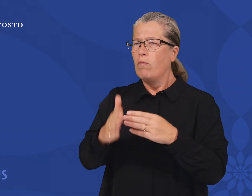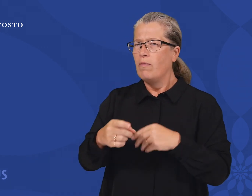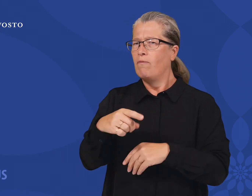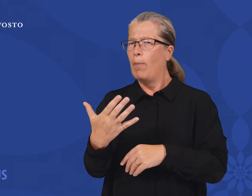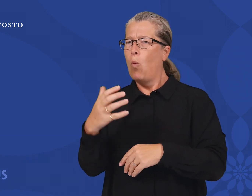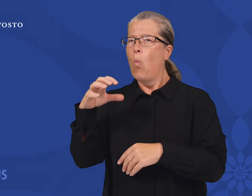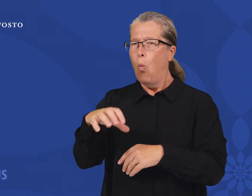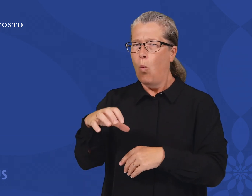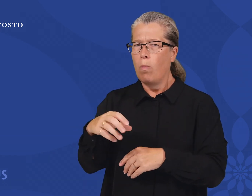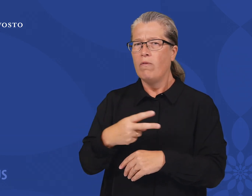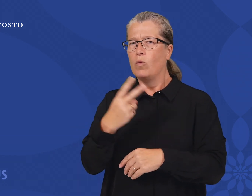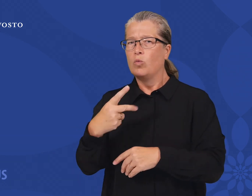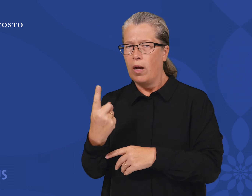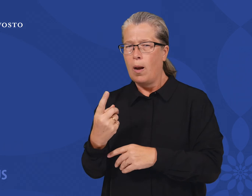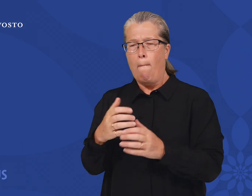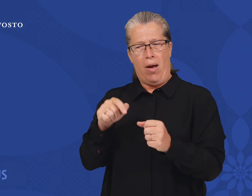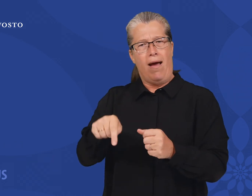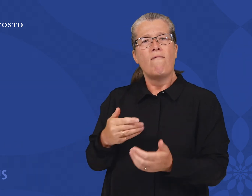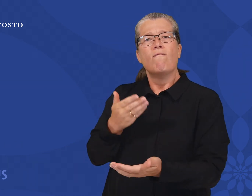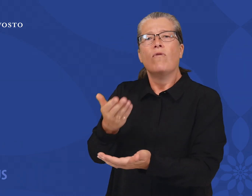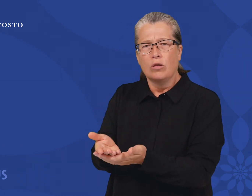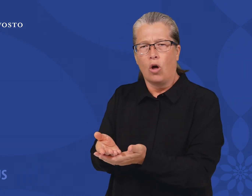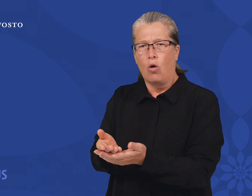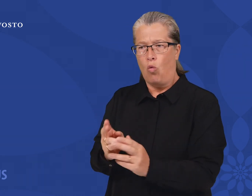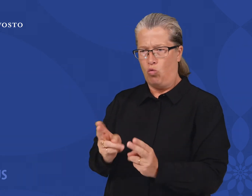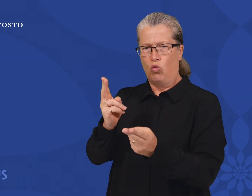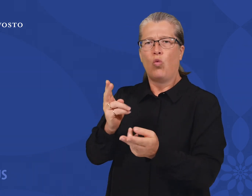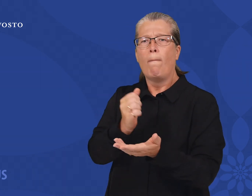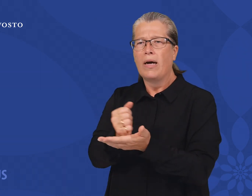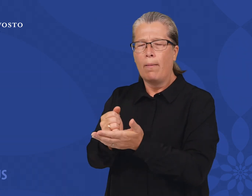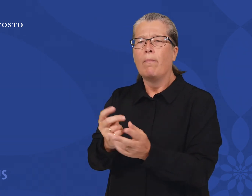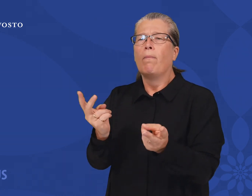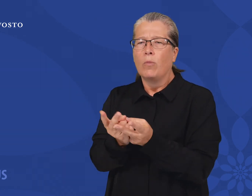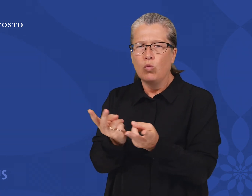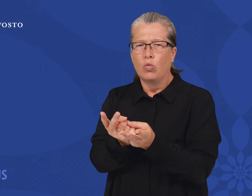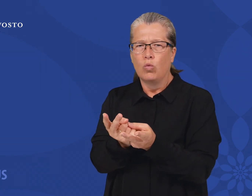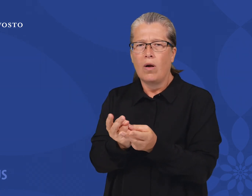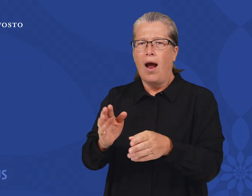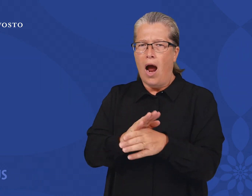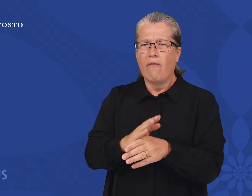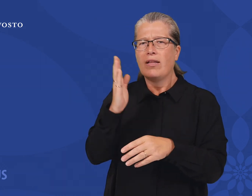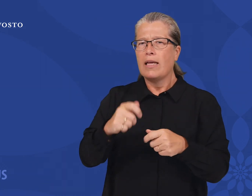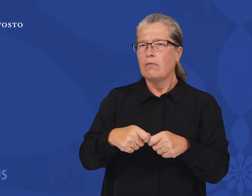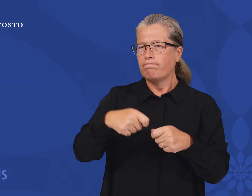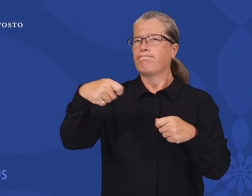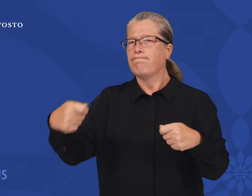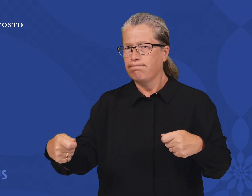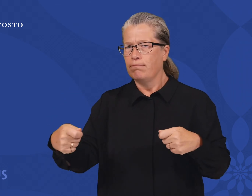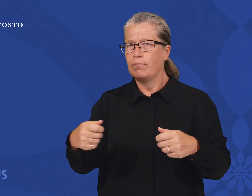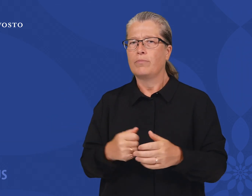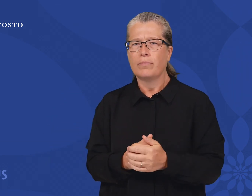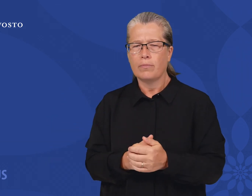den 15 oktober 2021, men genom de föreslagna bestämmelserna skulle deras giltighetstid förlängas.